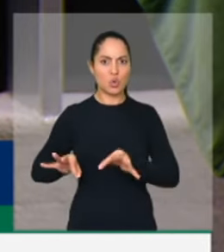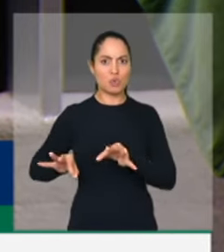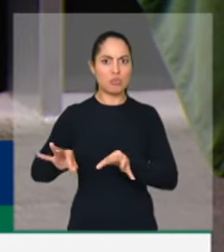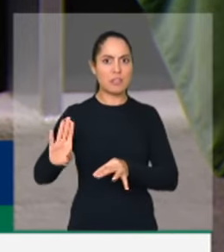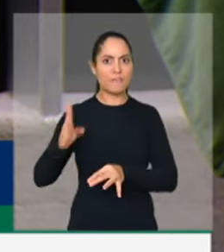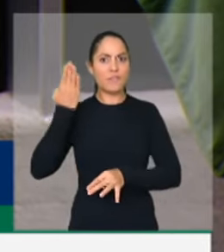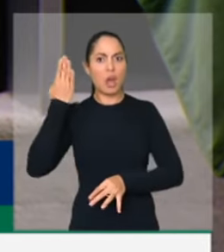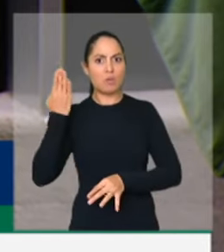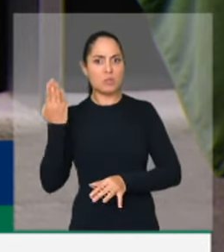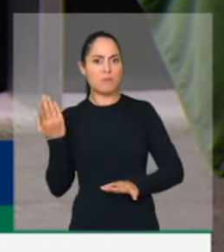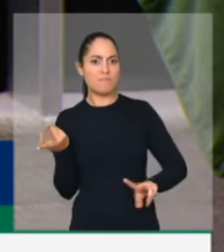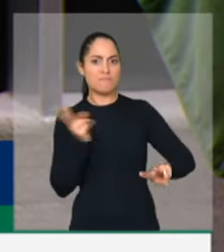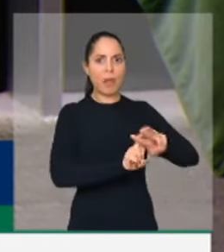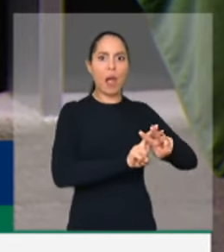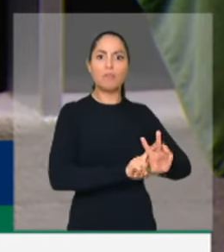LULA. DEIXANDO-O PRESO E RETIRANDO DO PROCESSO